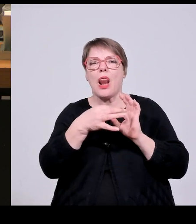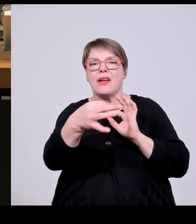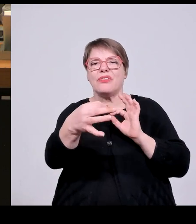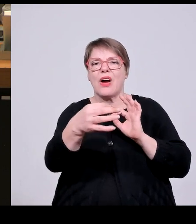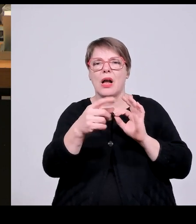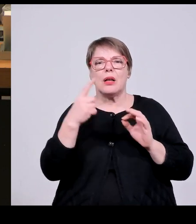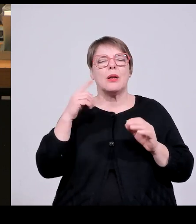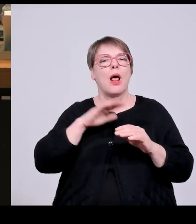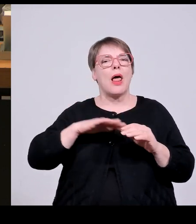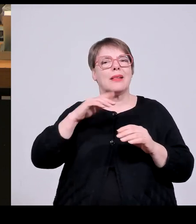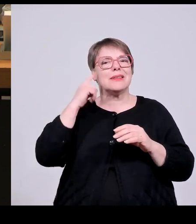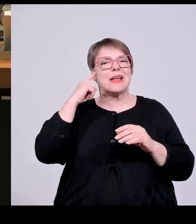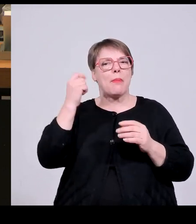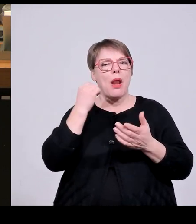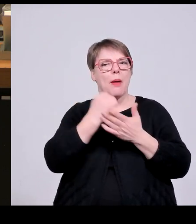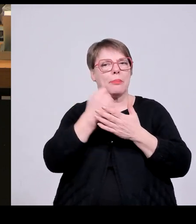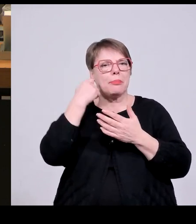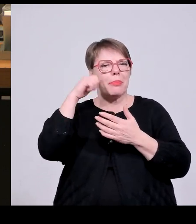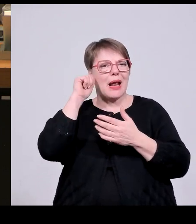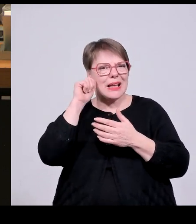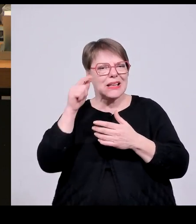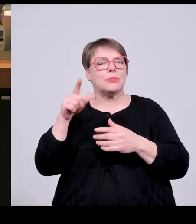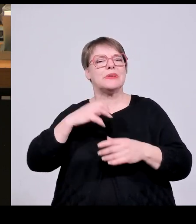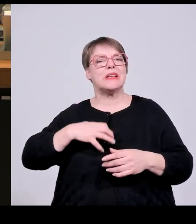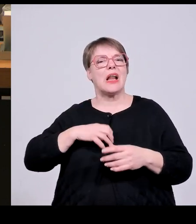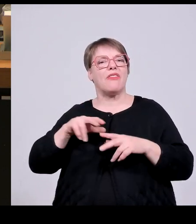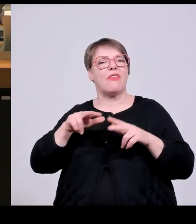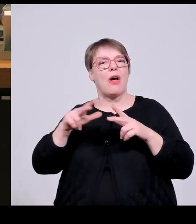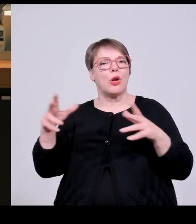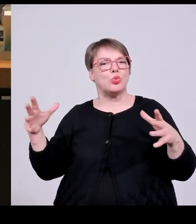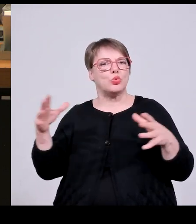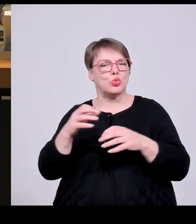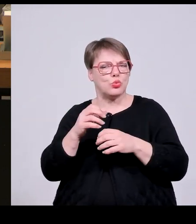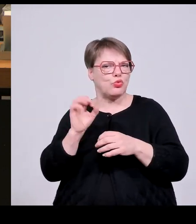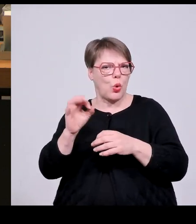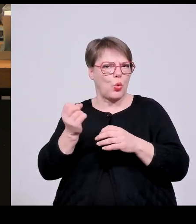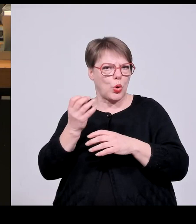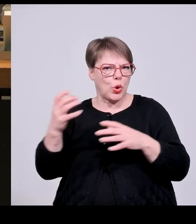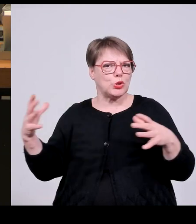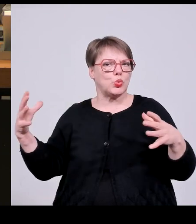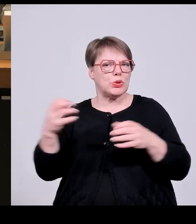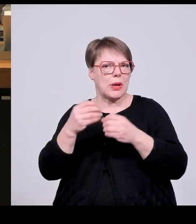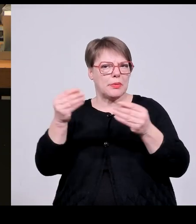mit dem Denkmalschutzamt interessiert. Ich sage es aber, auch wir schließen eine gesetzliche